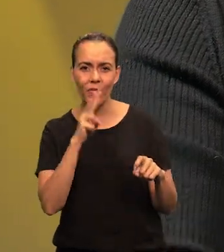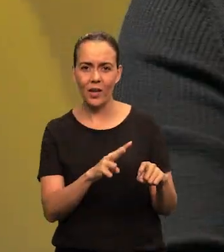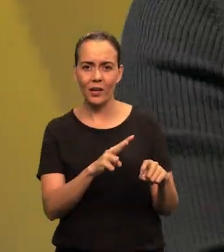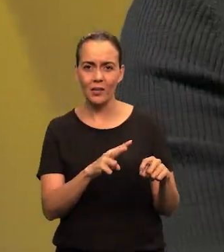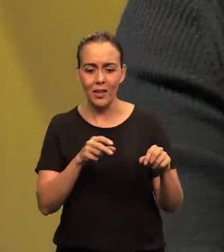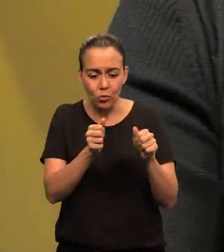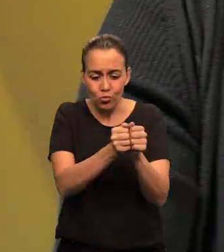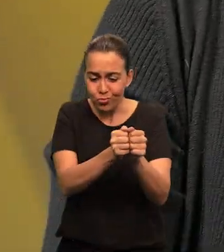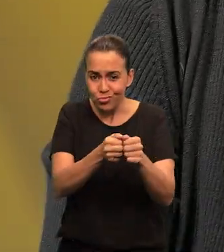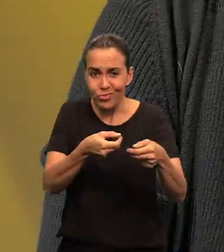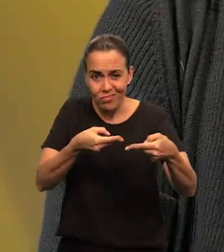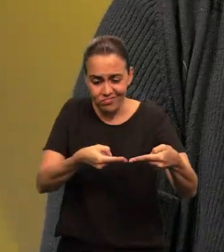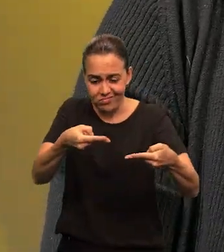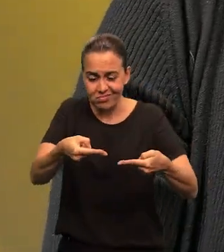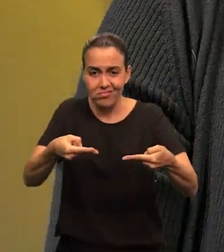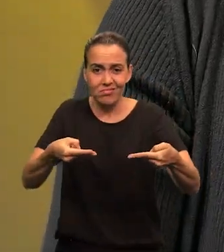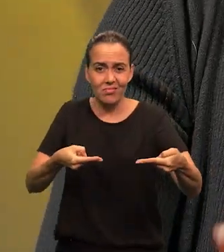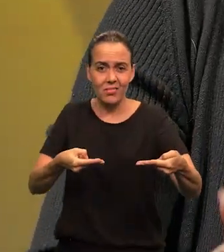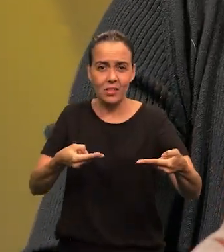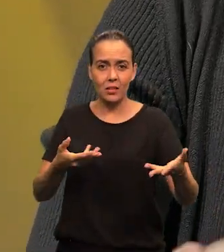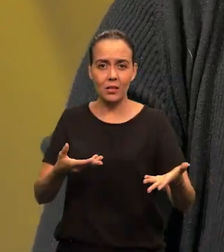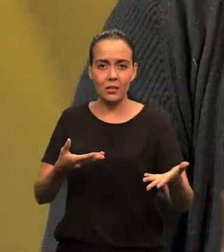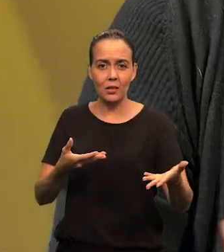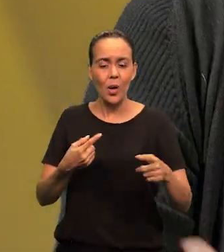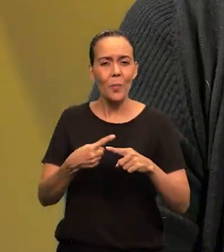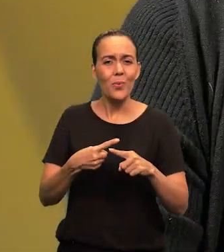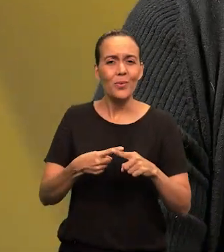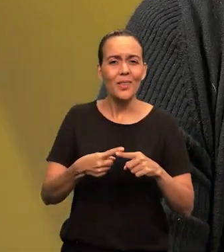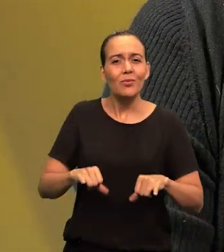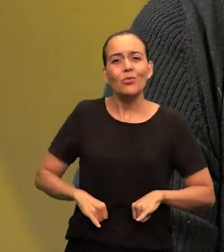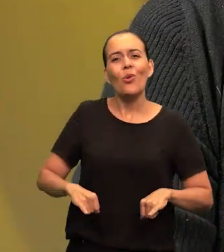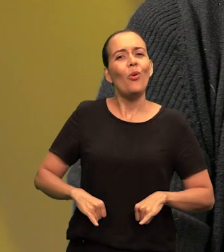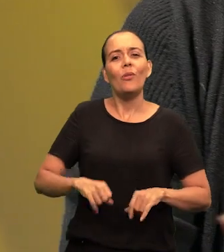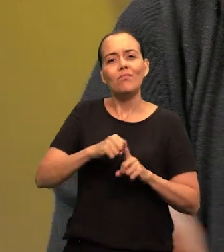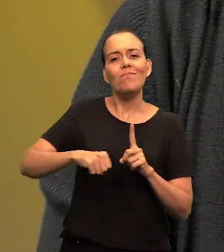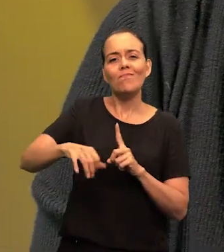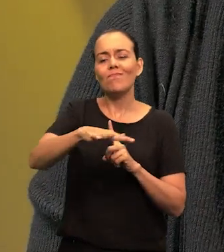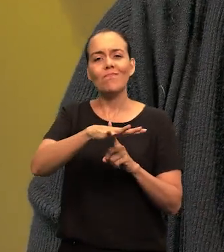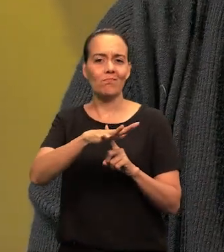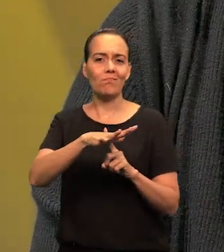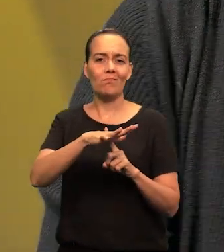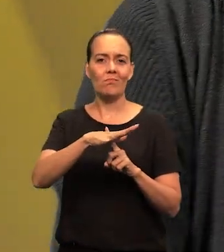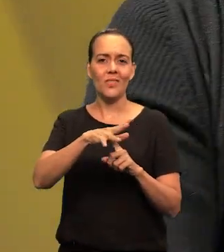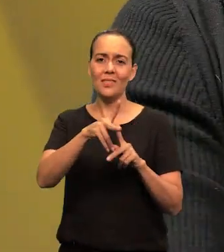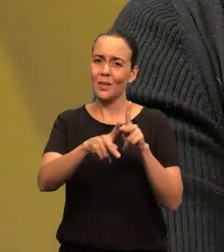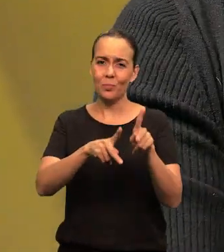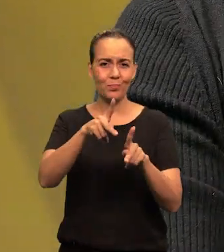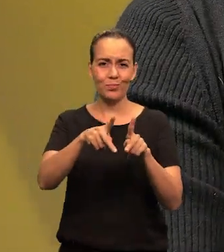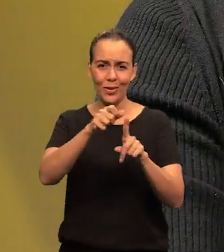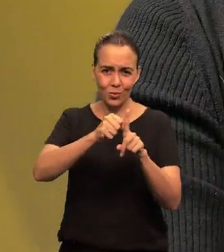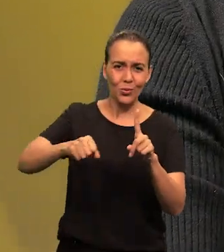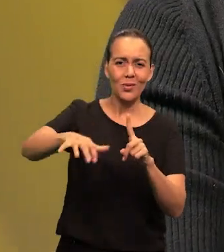As crianças chegam na escola com infinitos sofrimentos sociais e civilizatórios.